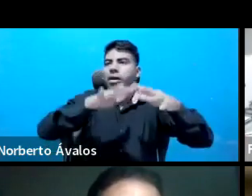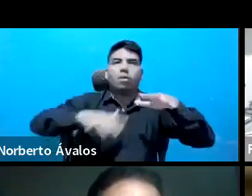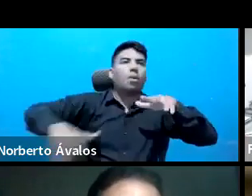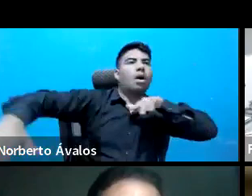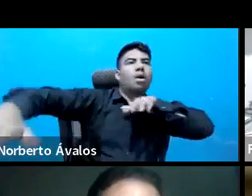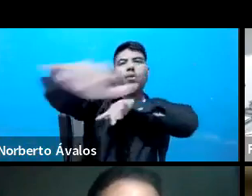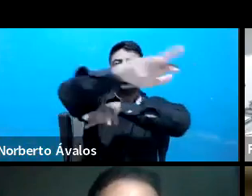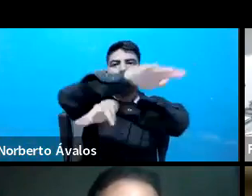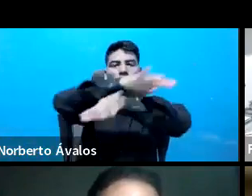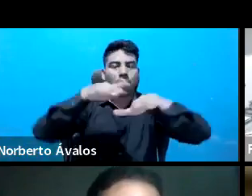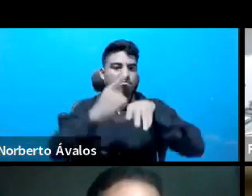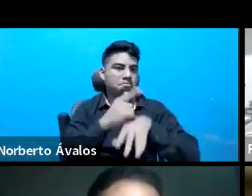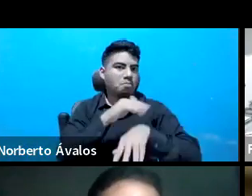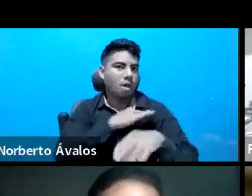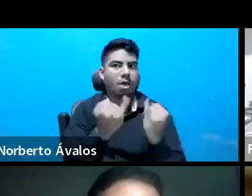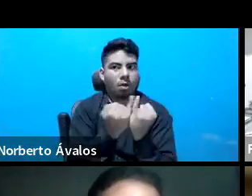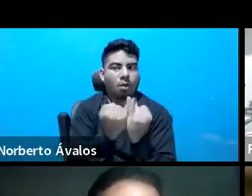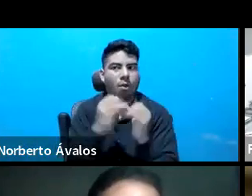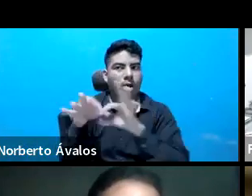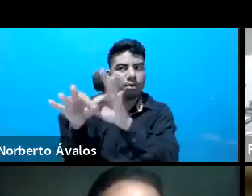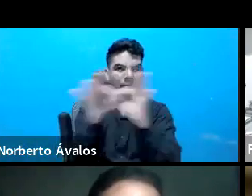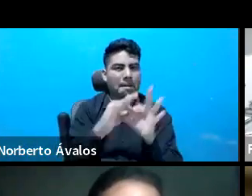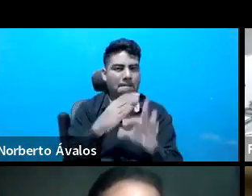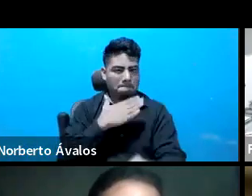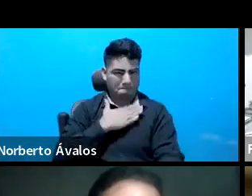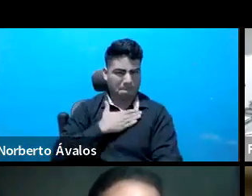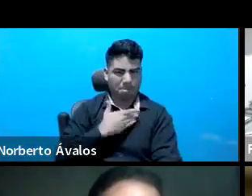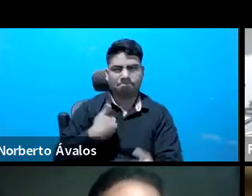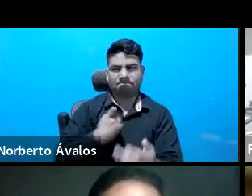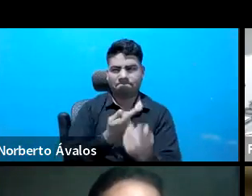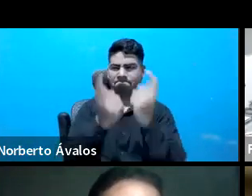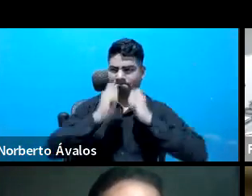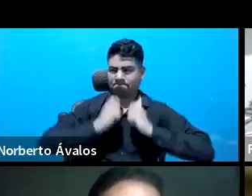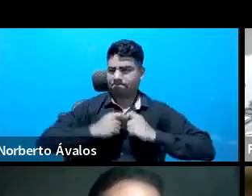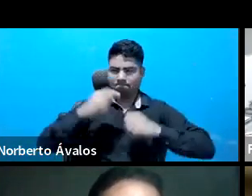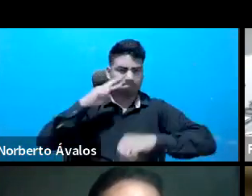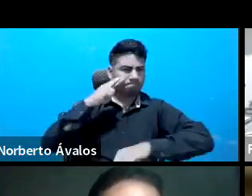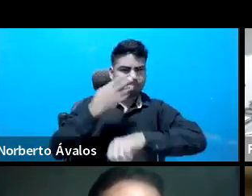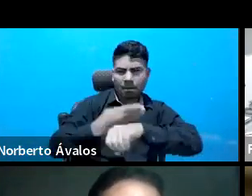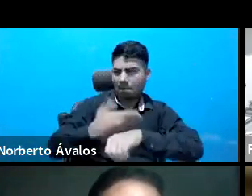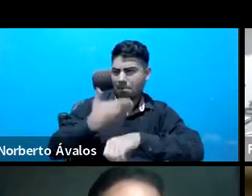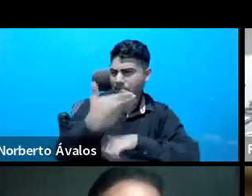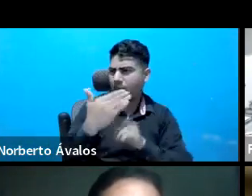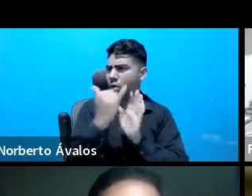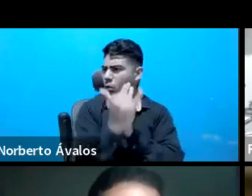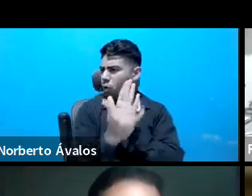universal. Y me vi a la tarea de investigar algunas algún vocabulario que pudiéramos